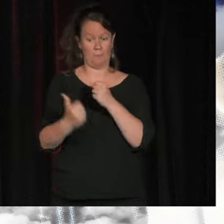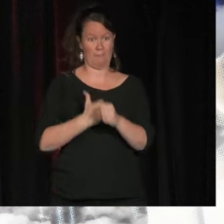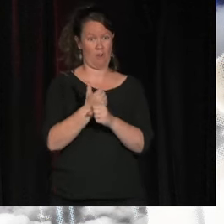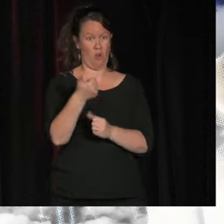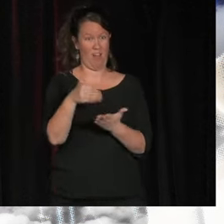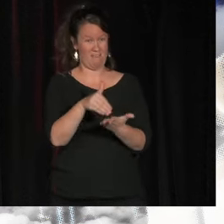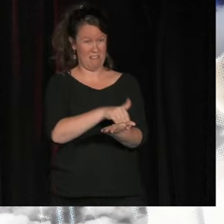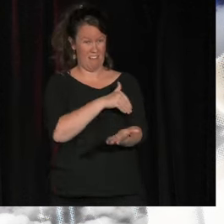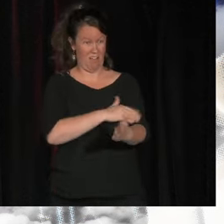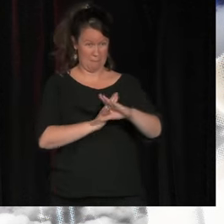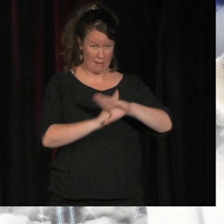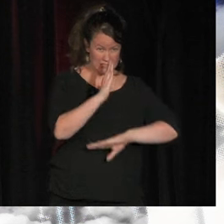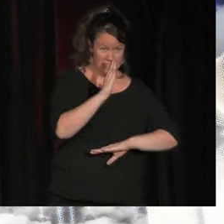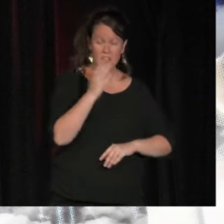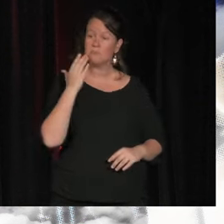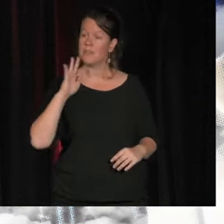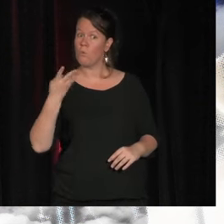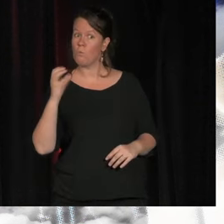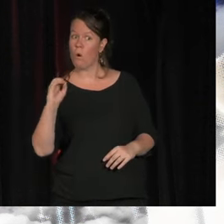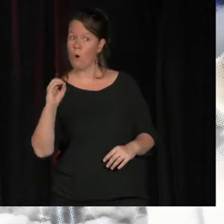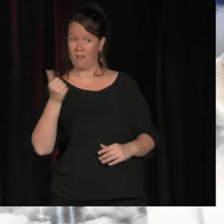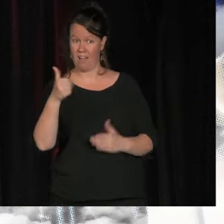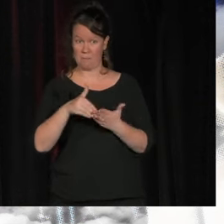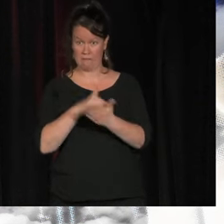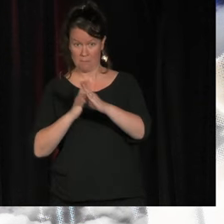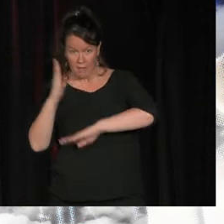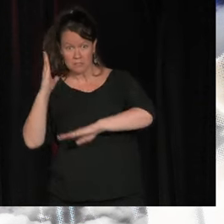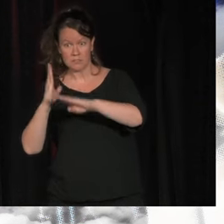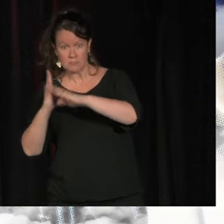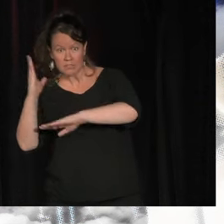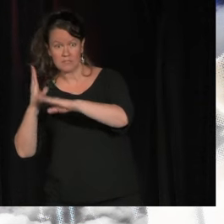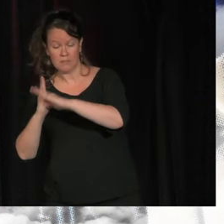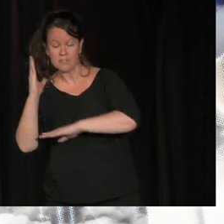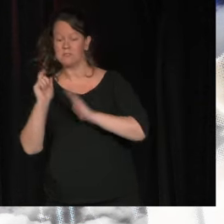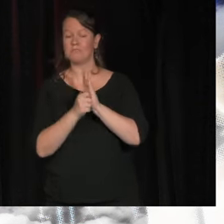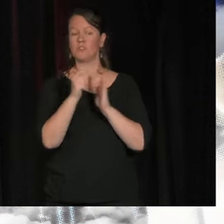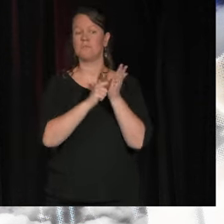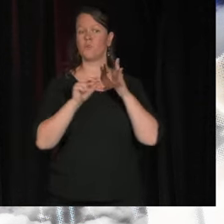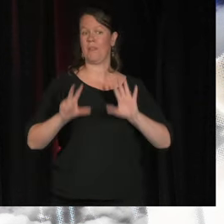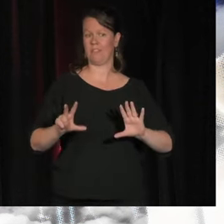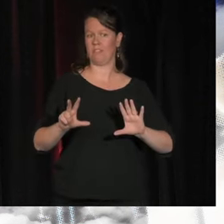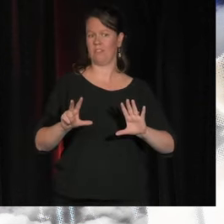Passé 2004, avec World of Warcraft, on passe très vite au-delà du milliard chaque année. 2008, ils commencent à passer avec l'extension, je ne sais plus laquelle